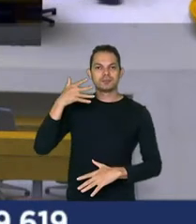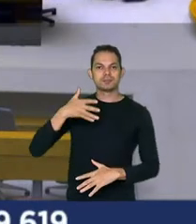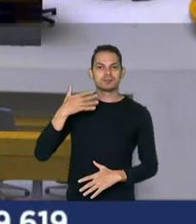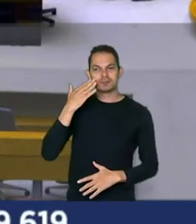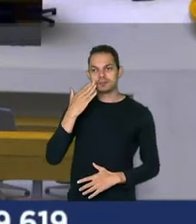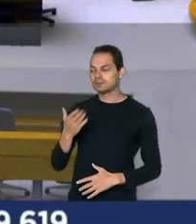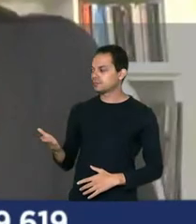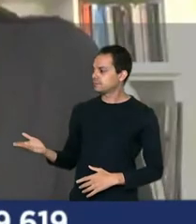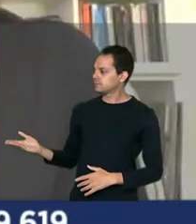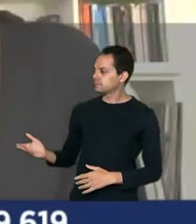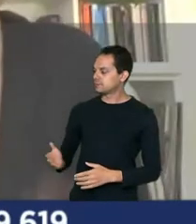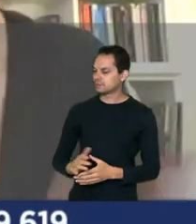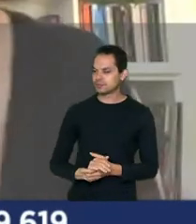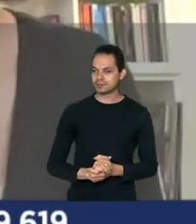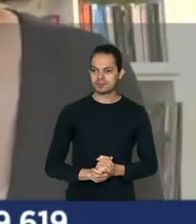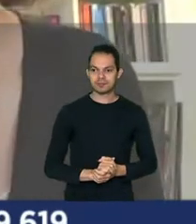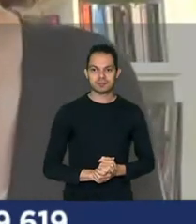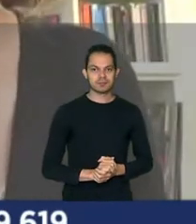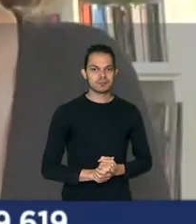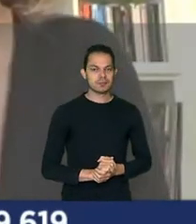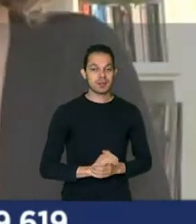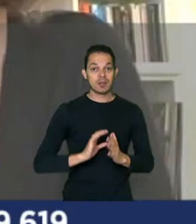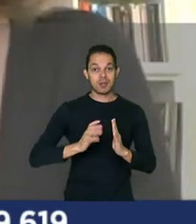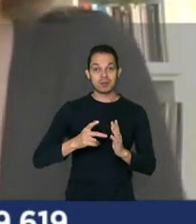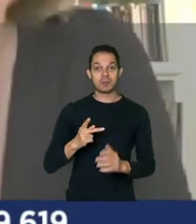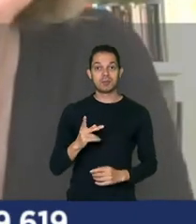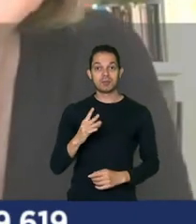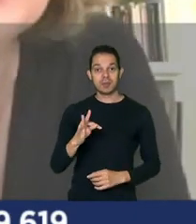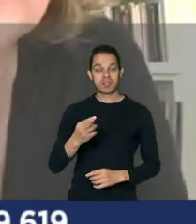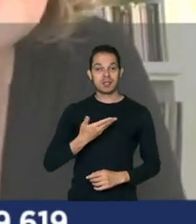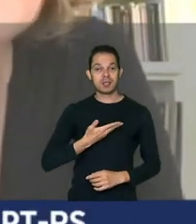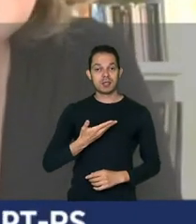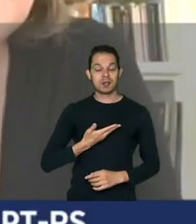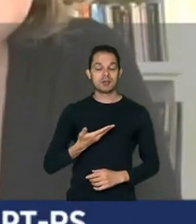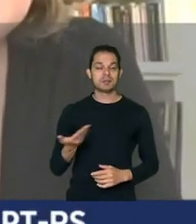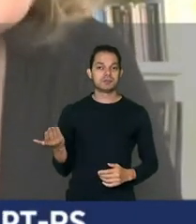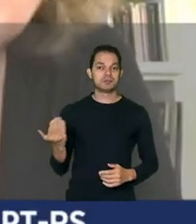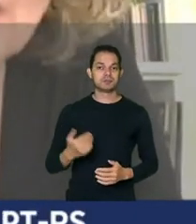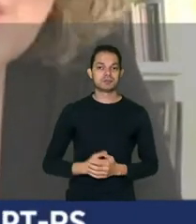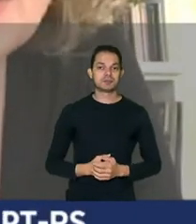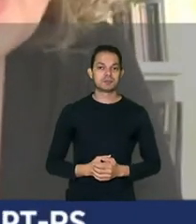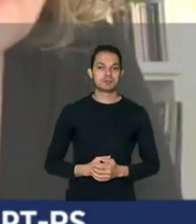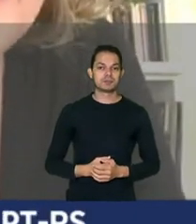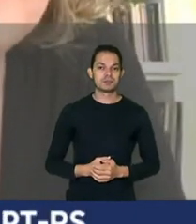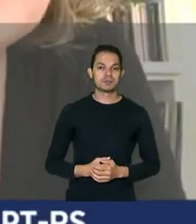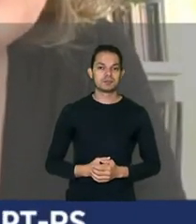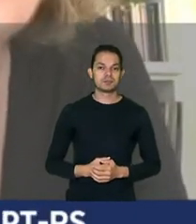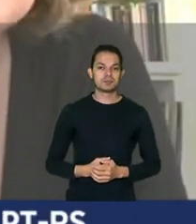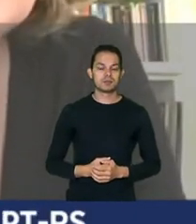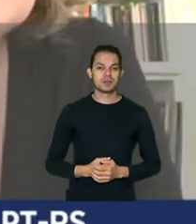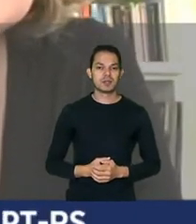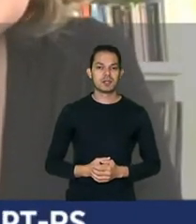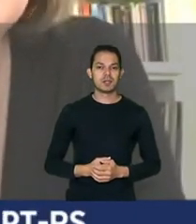INFORMAÇÕES. VAMOS A MAIS UM PRONUNCIAMENTO. [DEPUTADA]: DEPUTADO E DELEGA DO NOSSO PARTIDO, PARTIDO DOS TRABALHADORES E